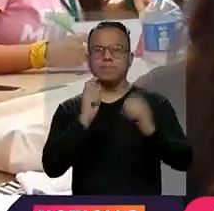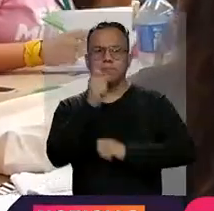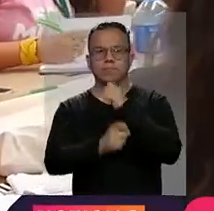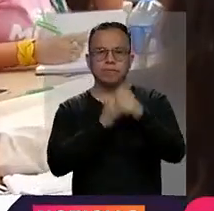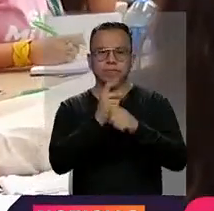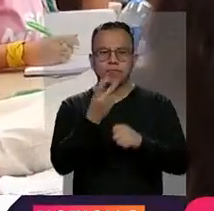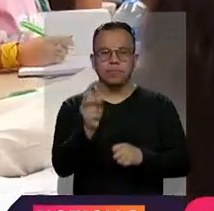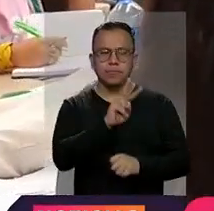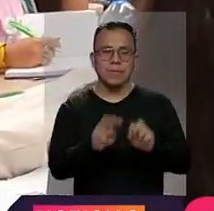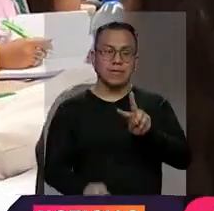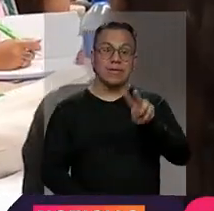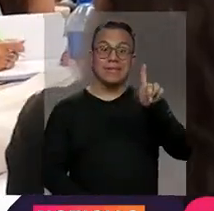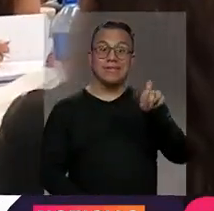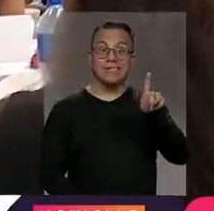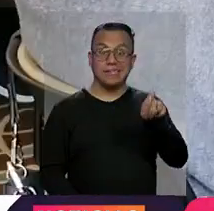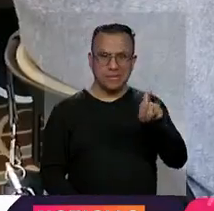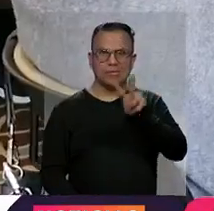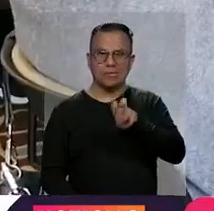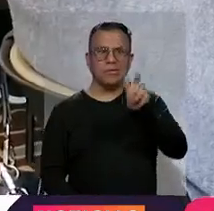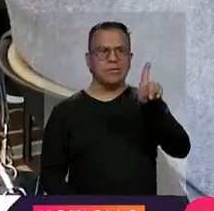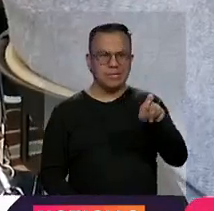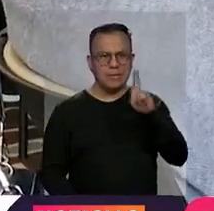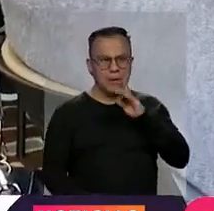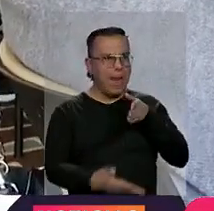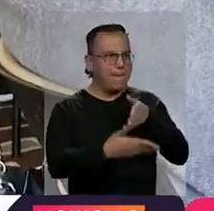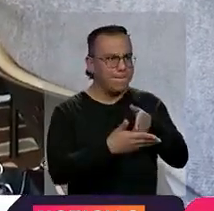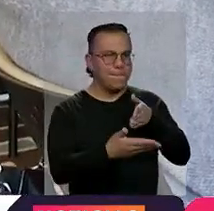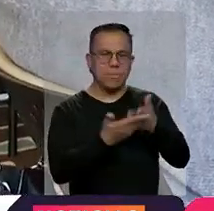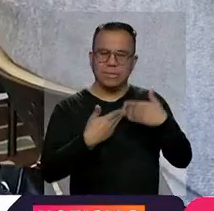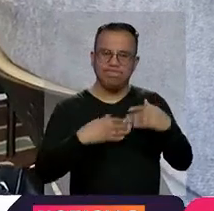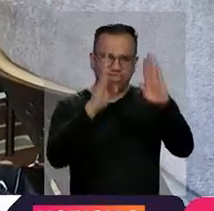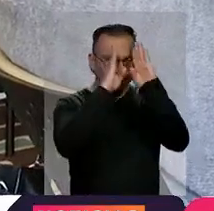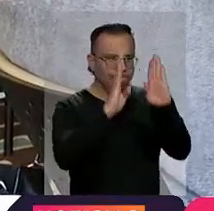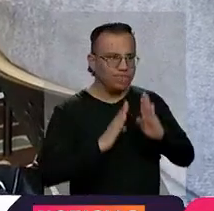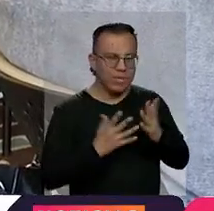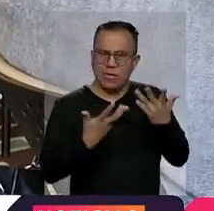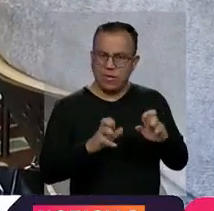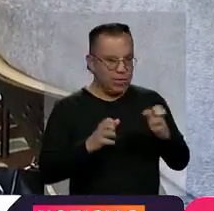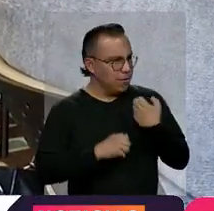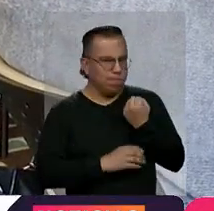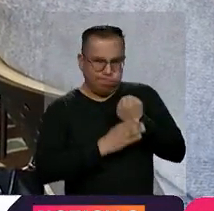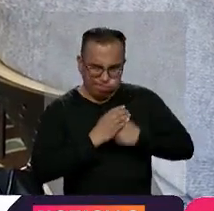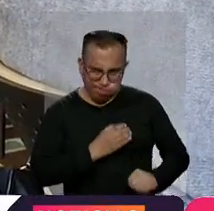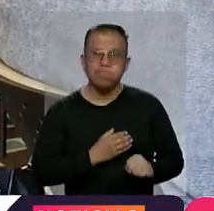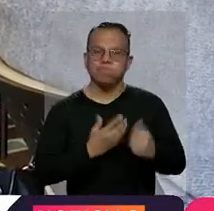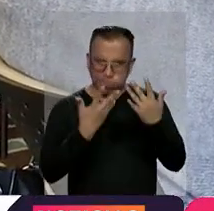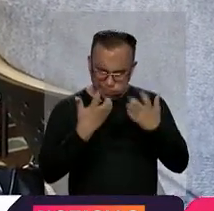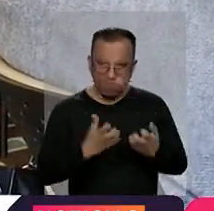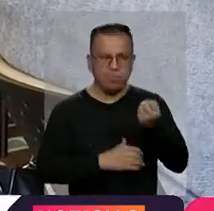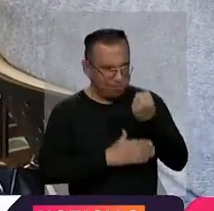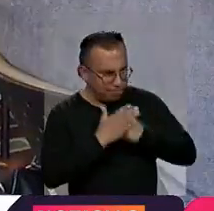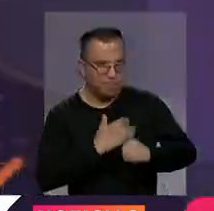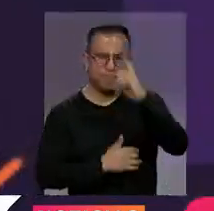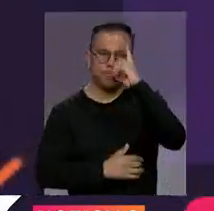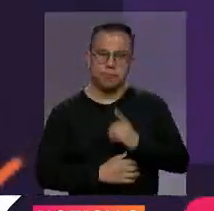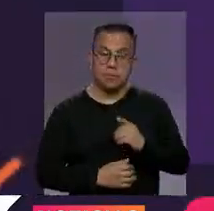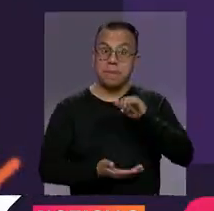TAN SóLO EN CUATRO MESES DEL